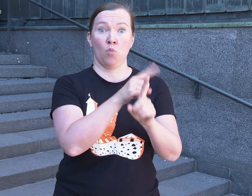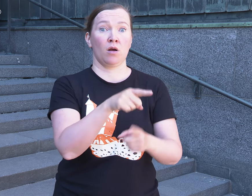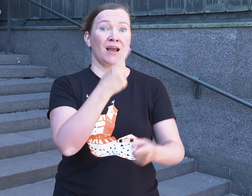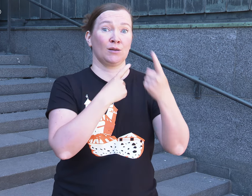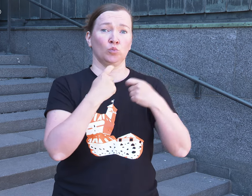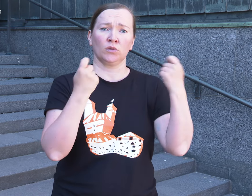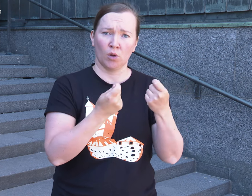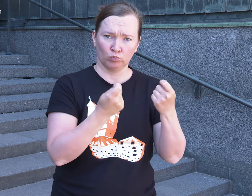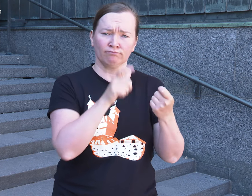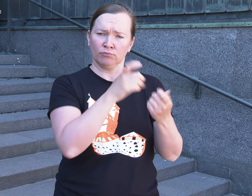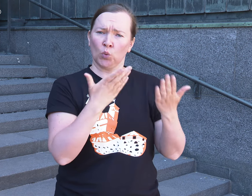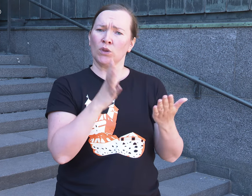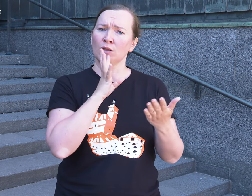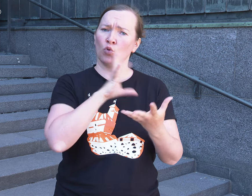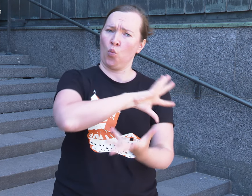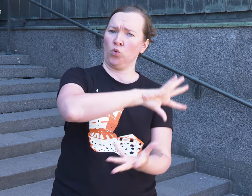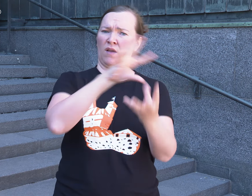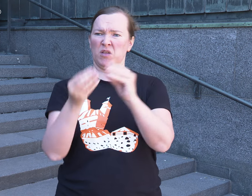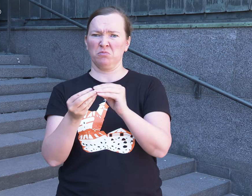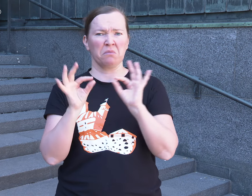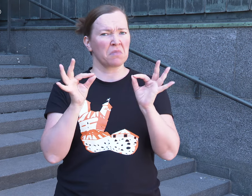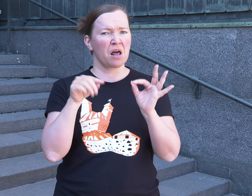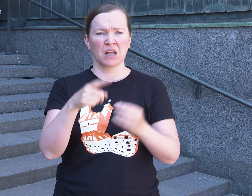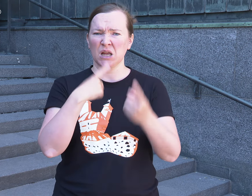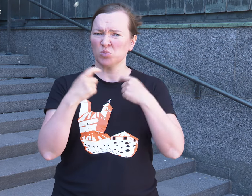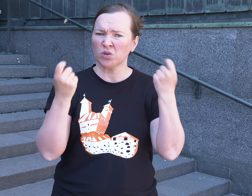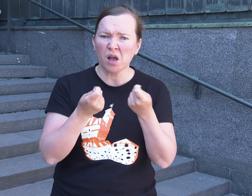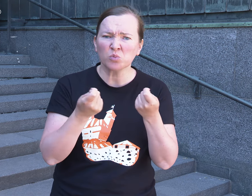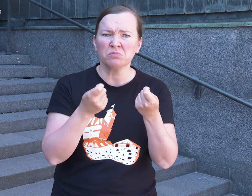Hän osallistui keskustelutilaisuuteen ja kertoo nyt tilaisuudesta yhteenvedon.